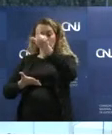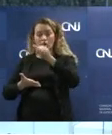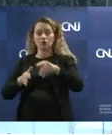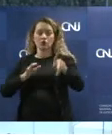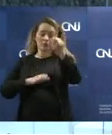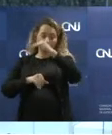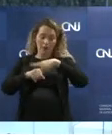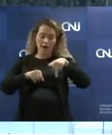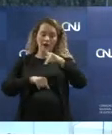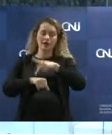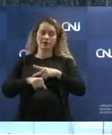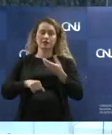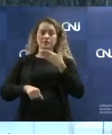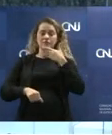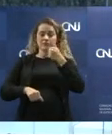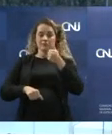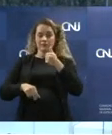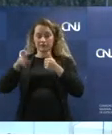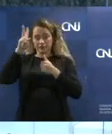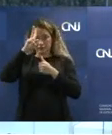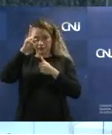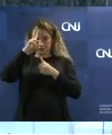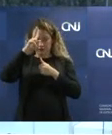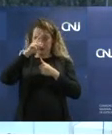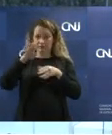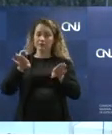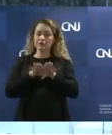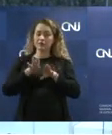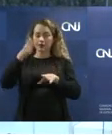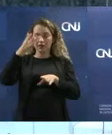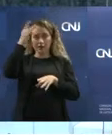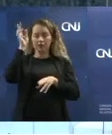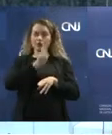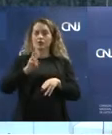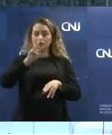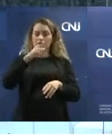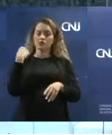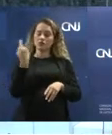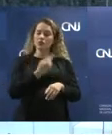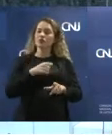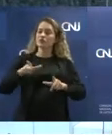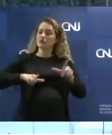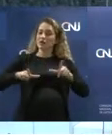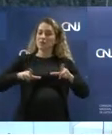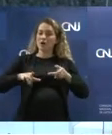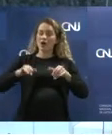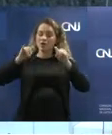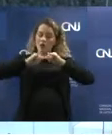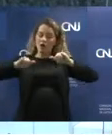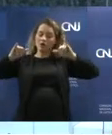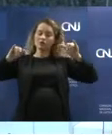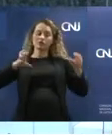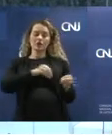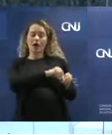e para os usuários dos nossos serviços. Ao anunciar a migração completa e definitiva da atividade